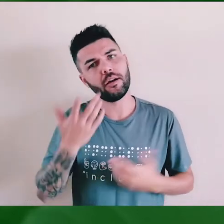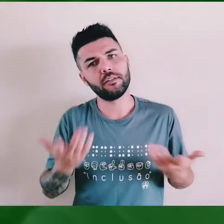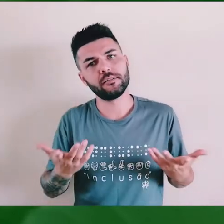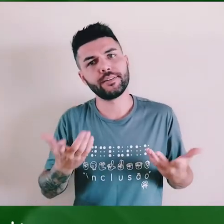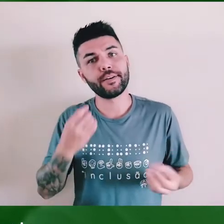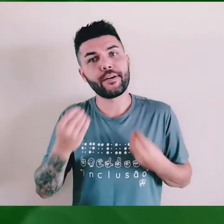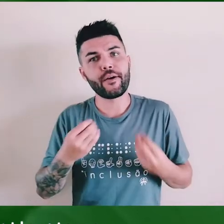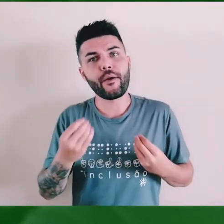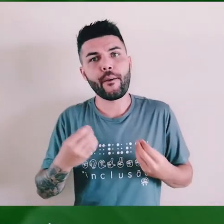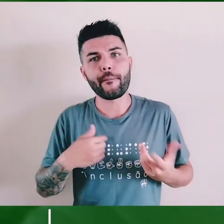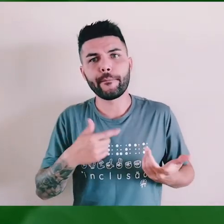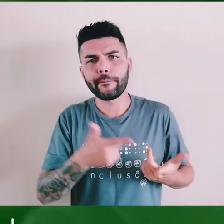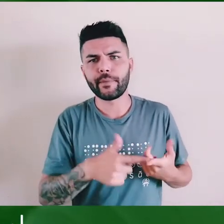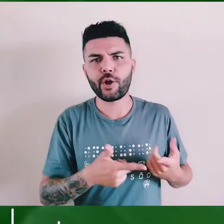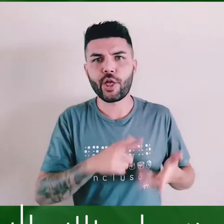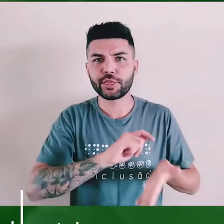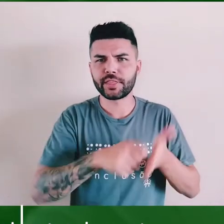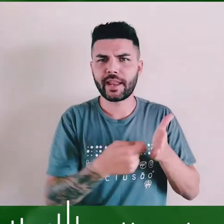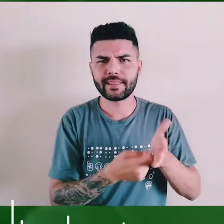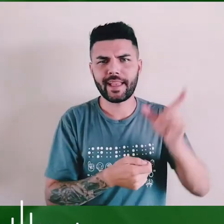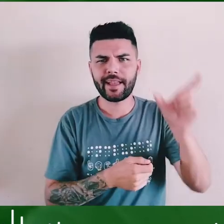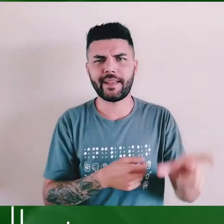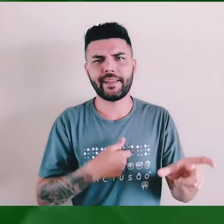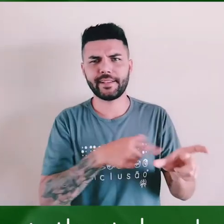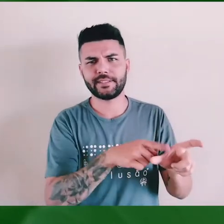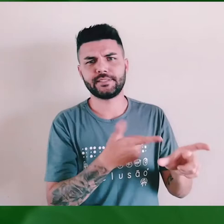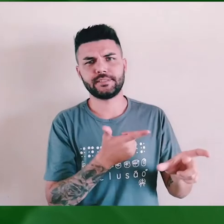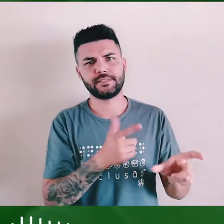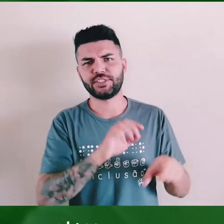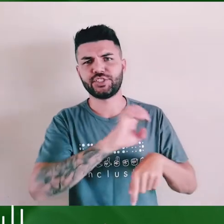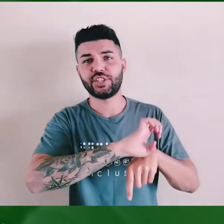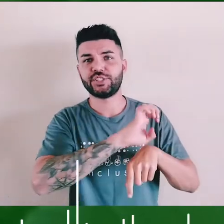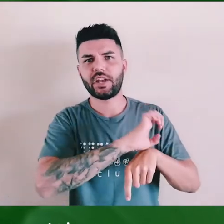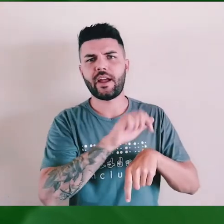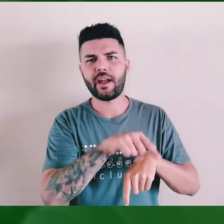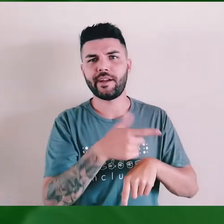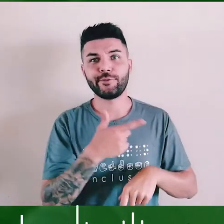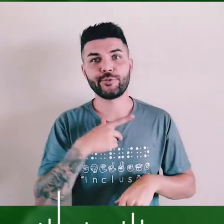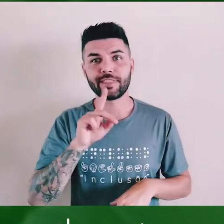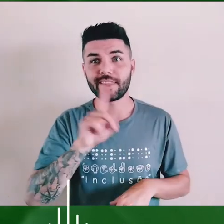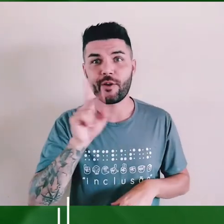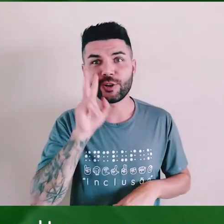visto Crepúsculo ou não conheça as músicas do Restart. Não que ele goste, mas era o